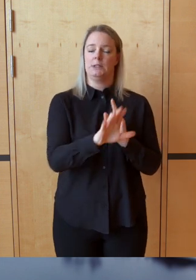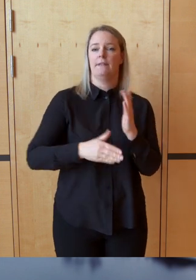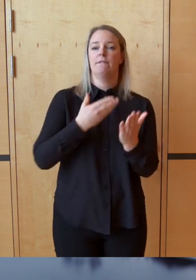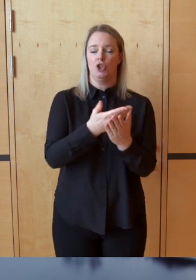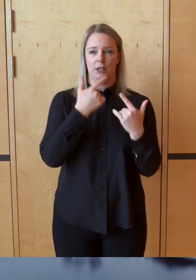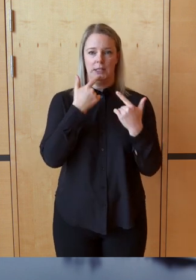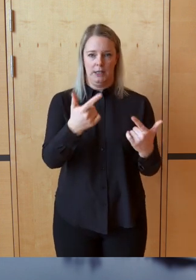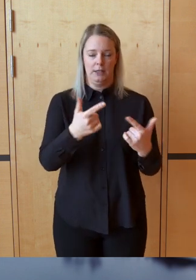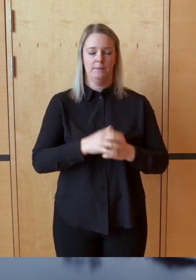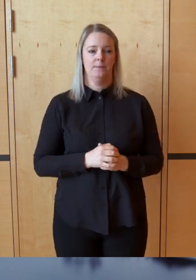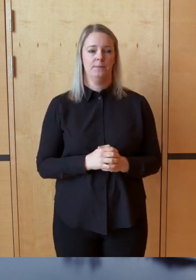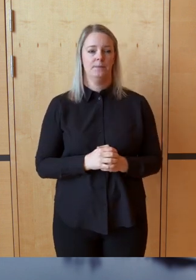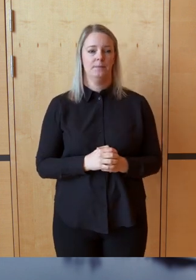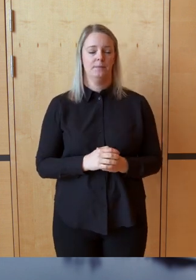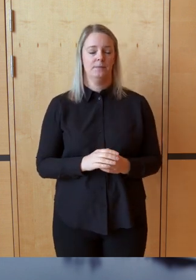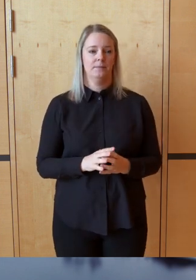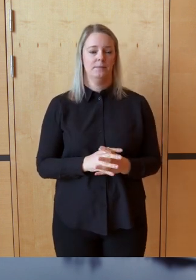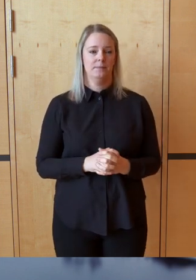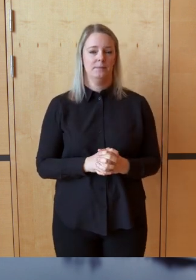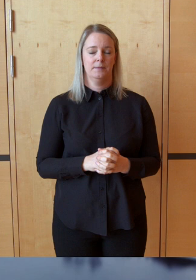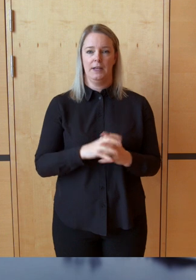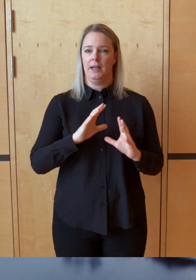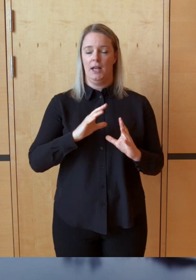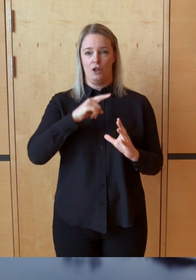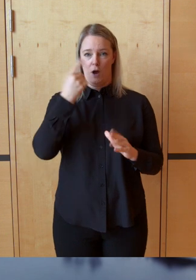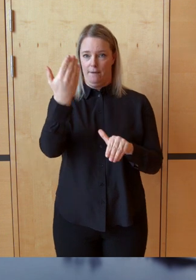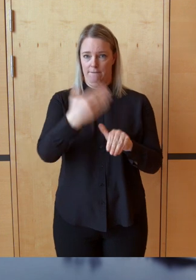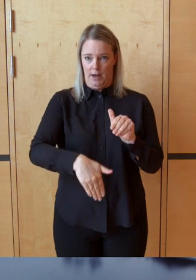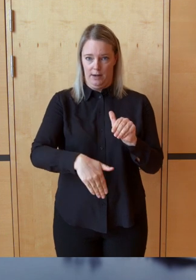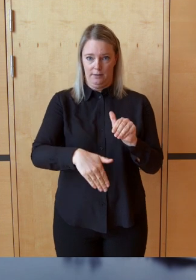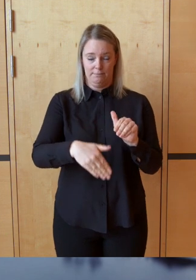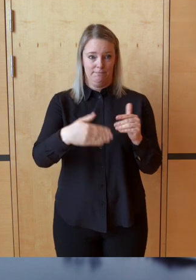Tack Tack ska du ha det var ingen tar det anmäld undrar om vi vill gå till beslut